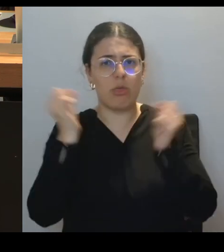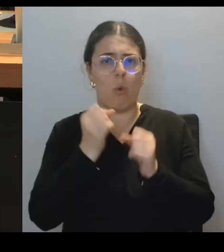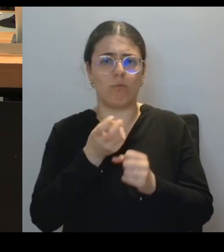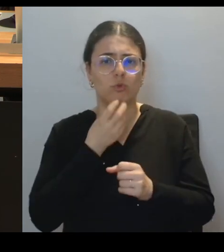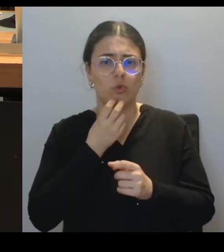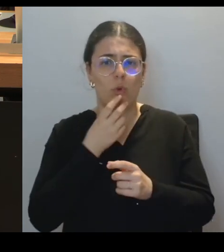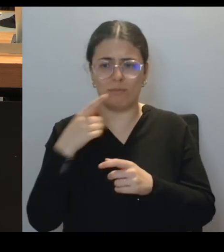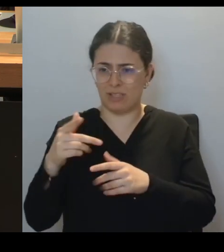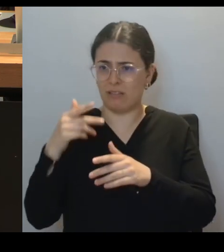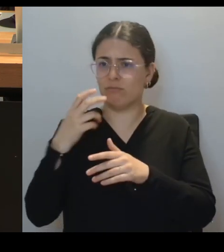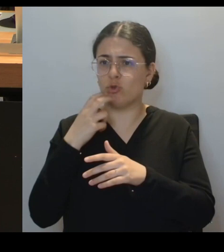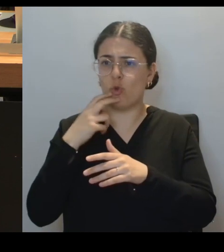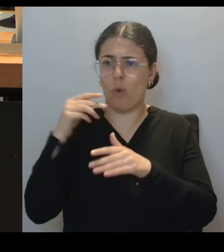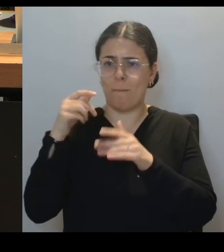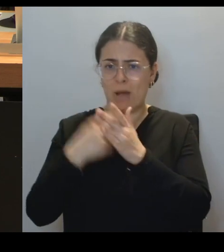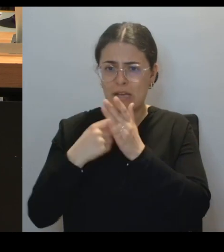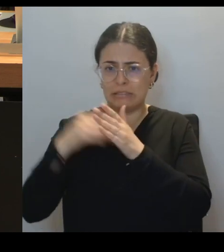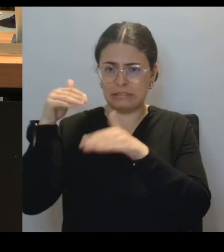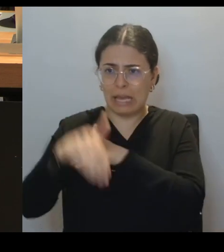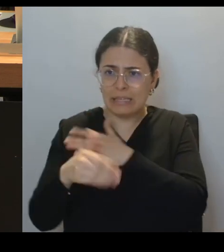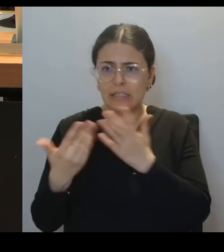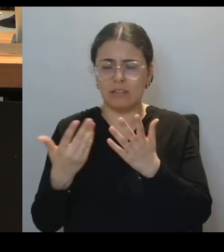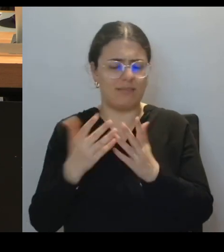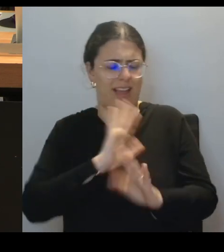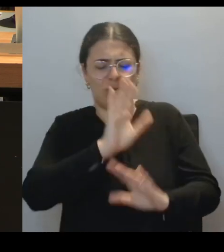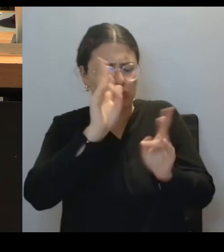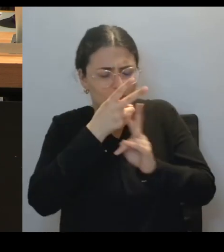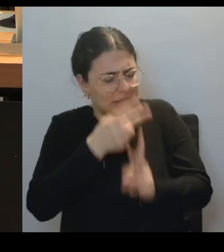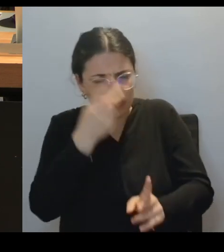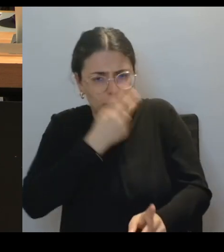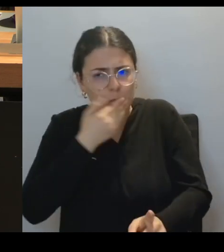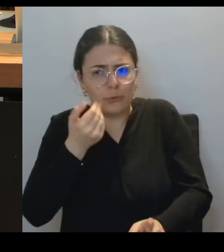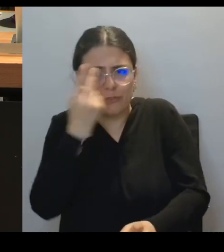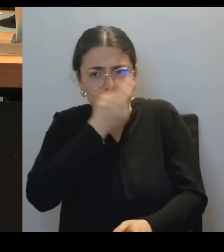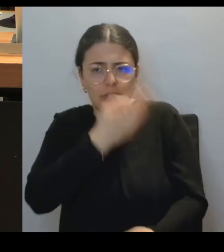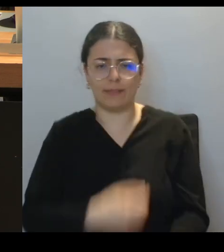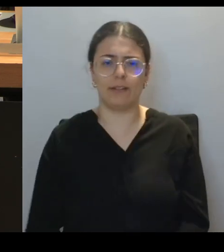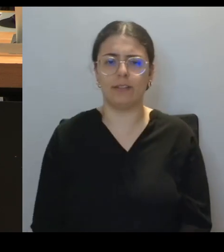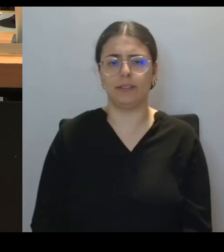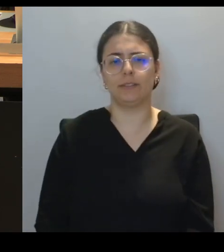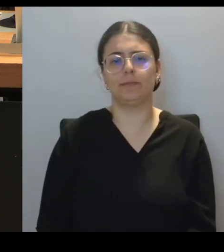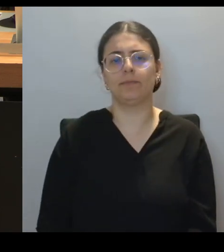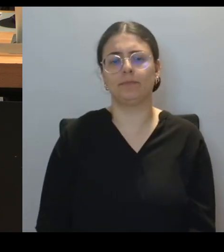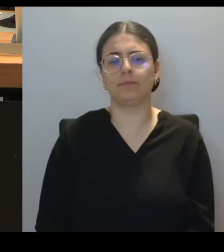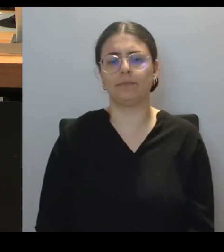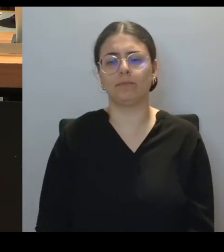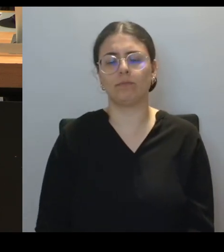Und lassen Sie mich einen kurzen Schlenker noch machen Die Europäische